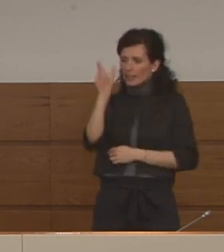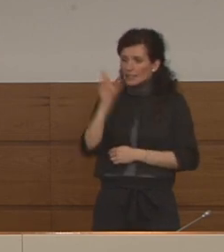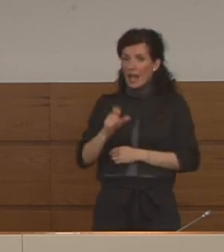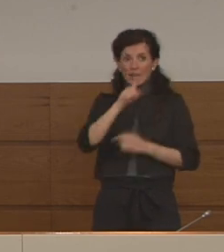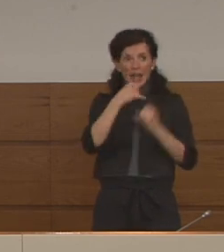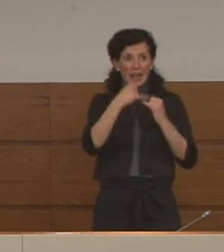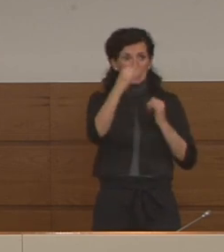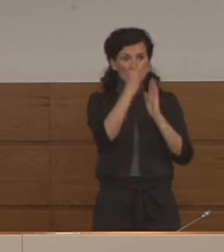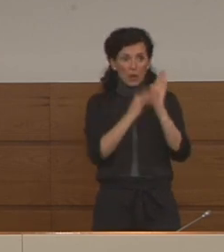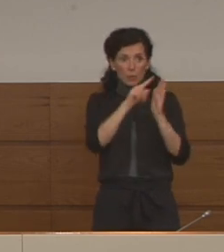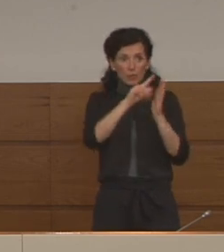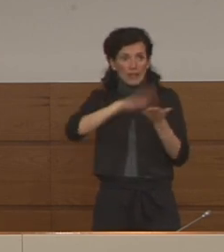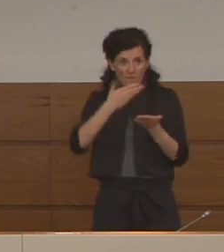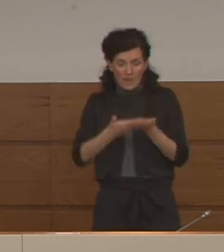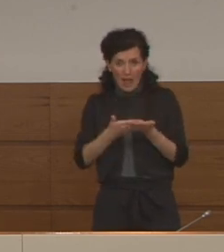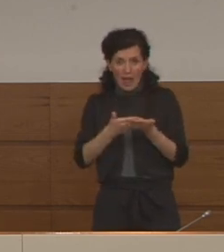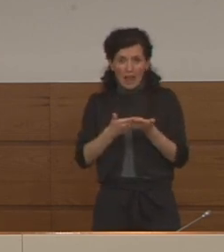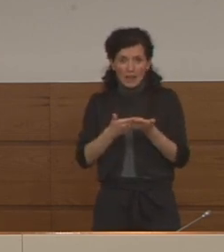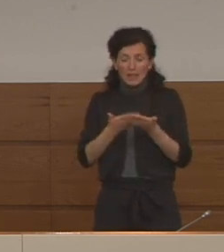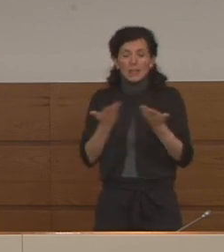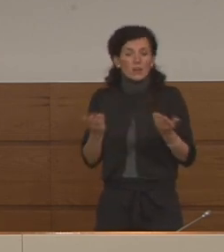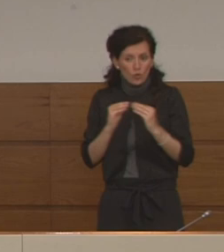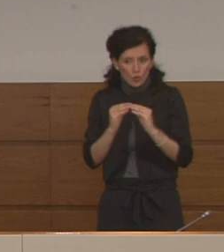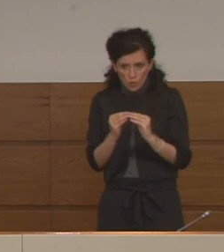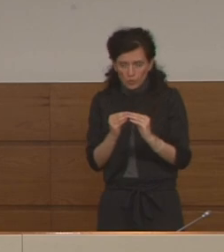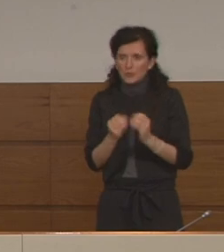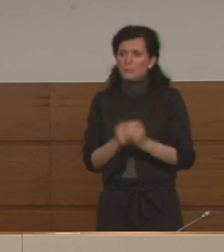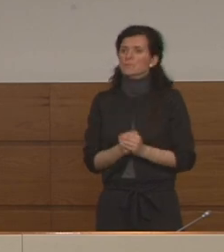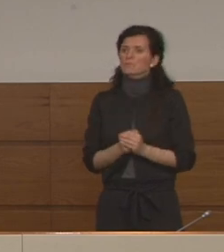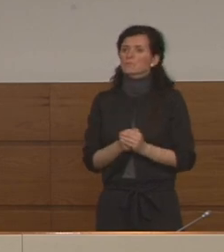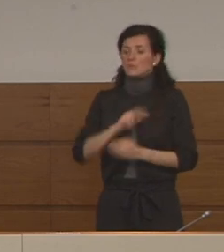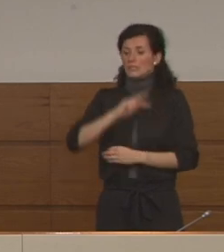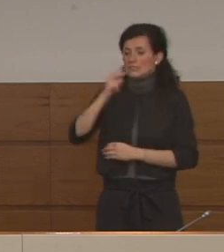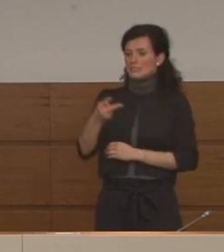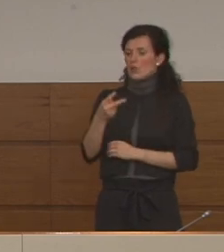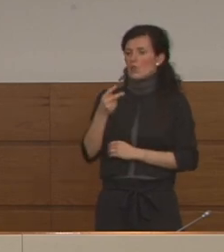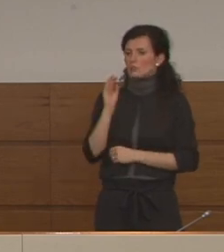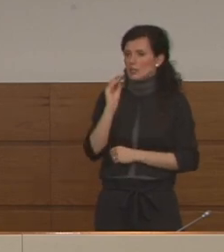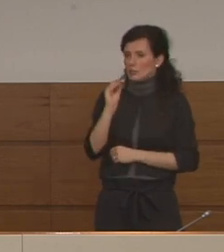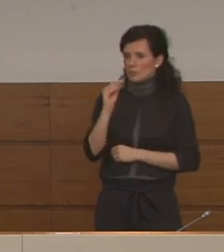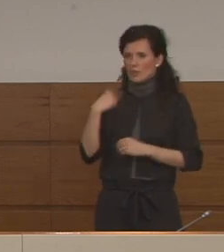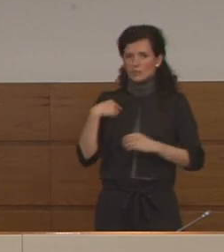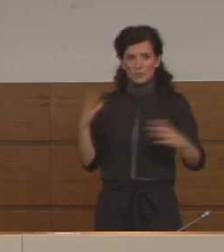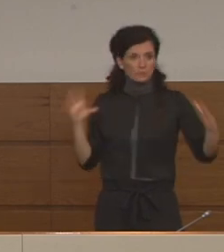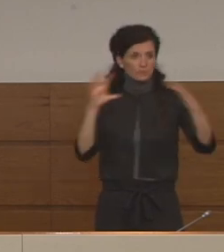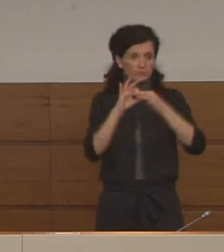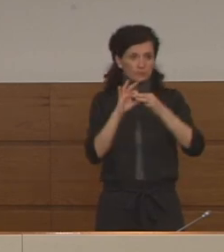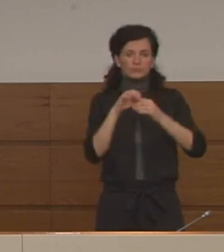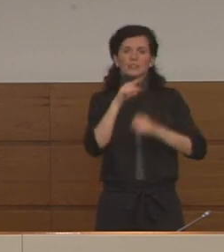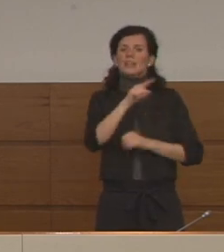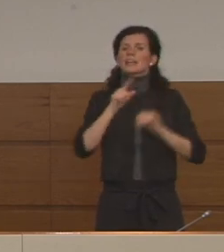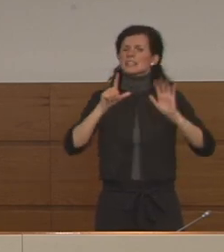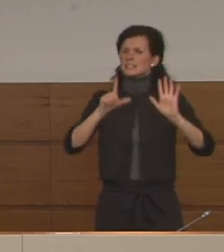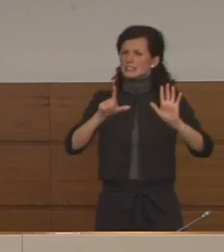E la seconda domanda. Mi ricollego ai 7 milioni di